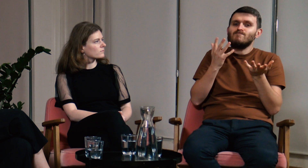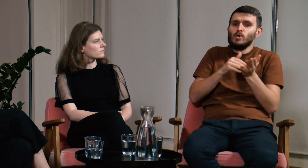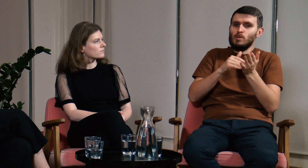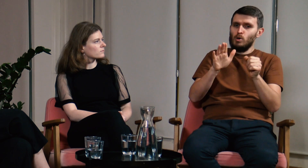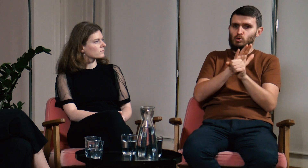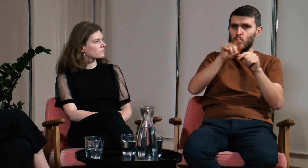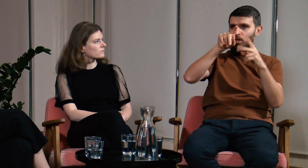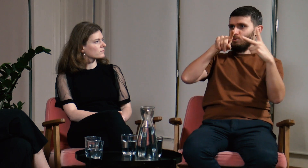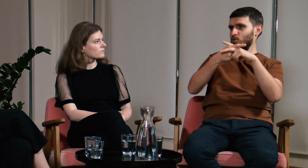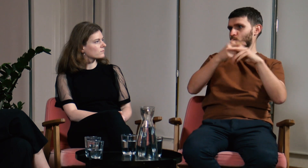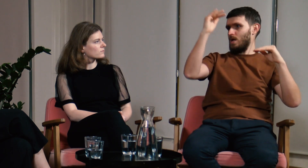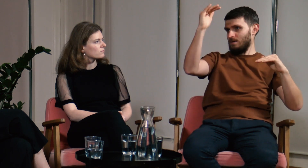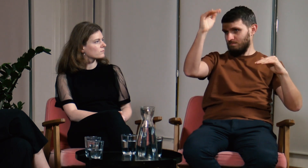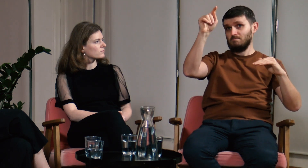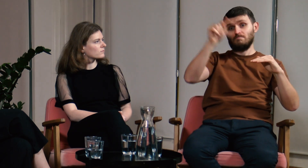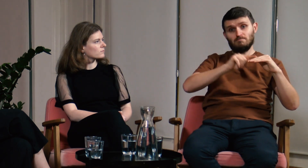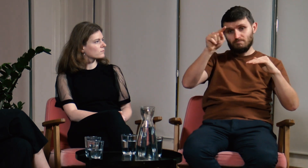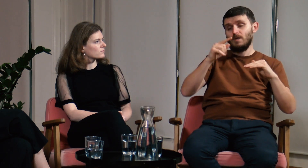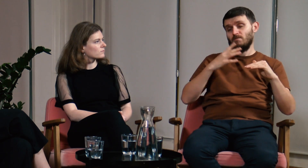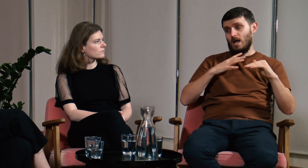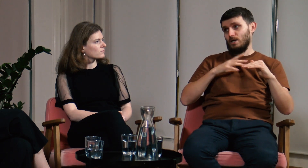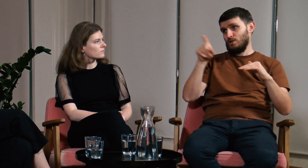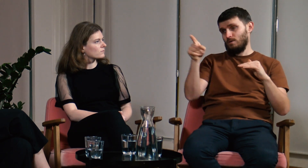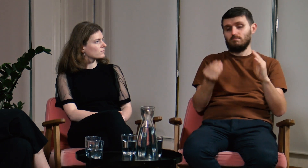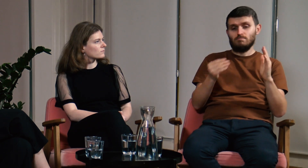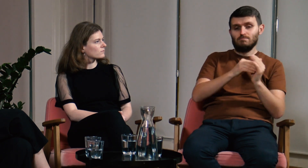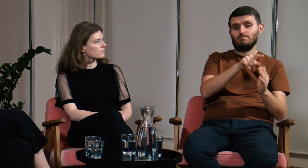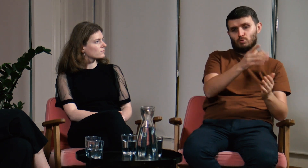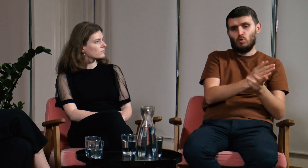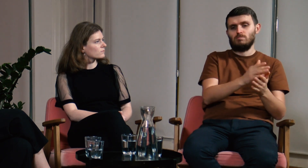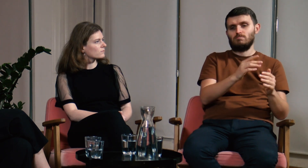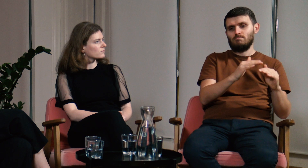Gdyby na każdym etapie edukacji dostosowywano poziom wiedzy, również z zakresu PJM,